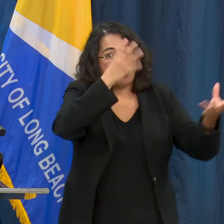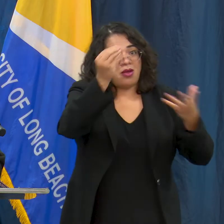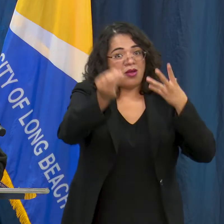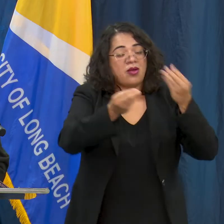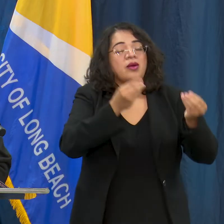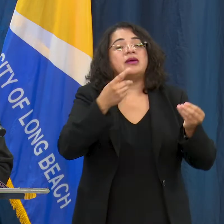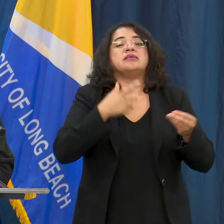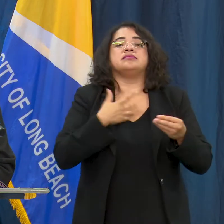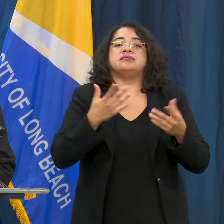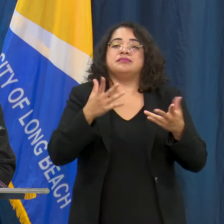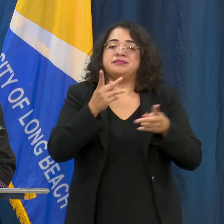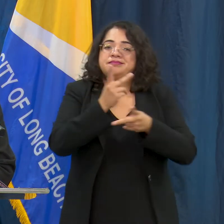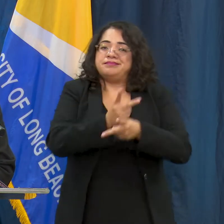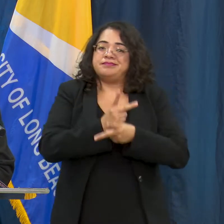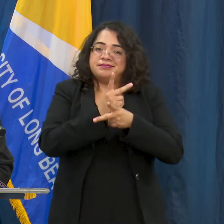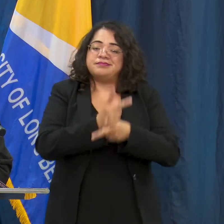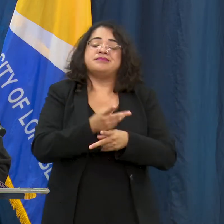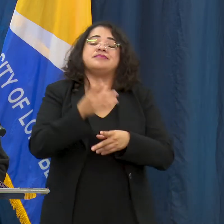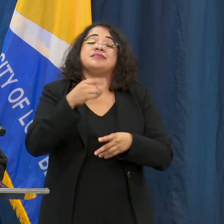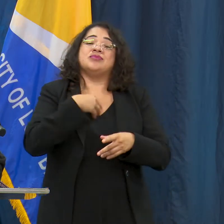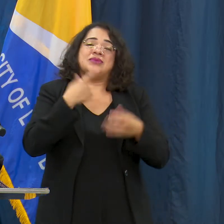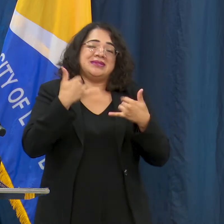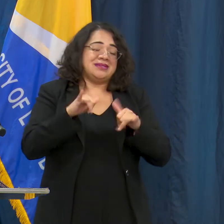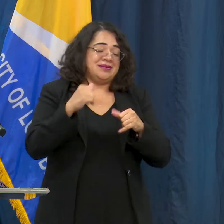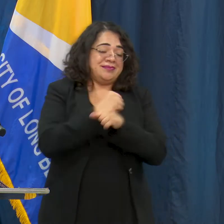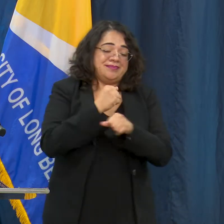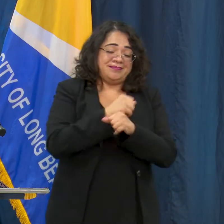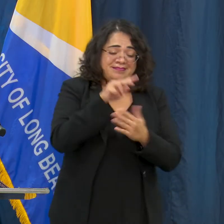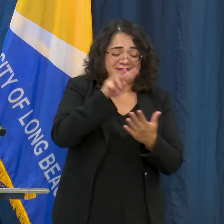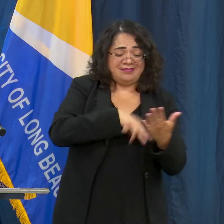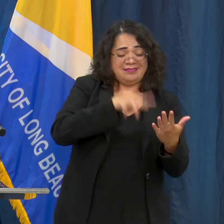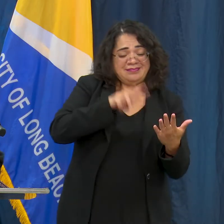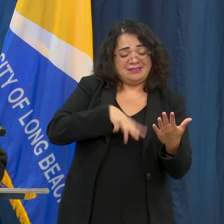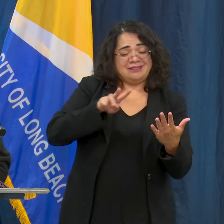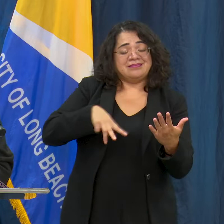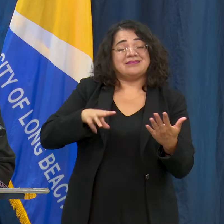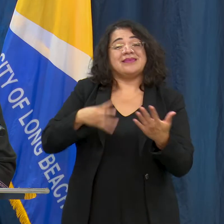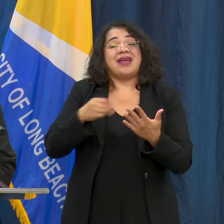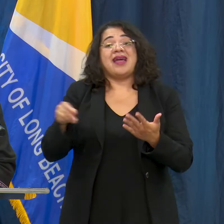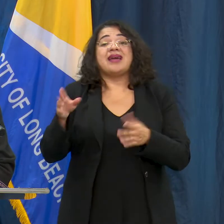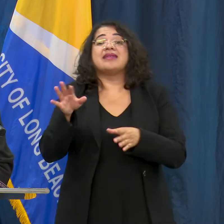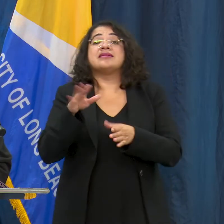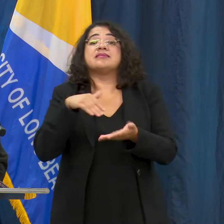función de los datos y el asesor amento de nuestros expertos de salud no esta